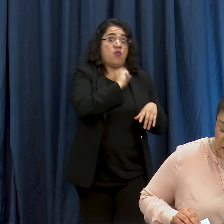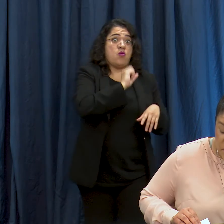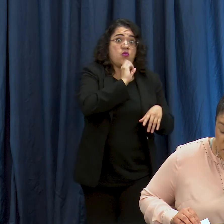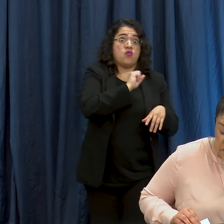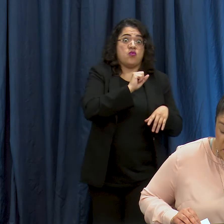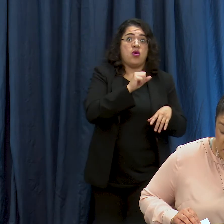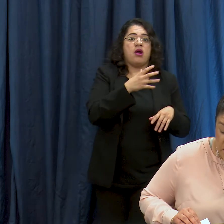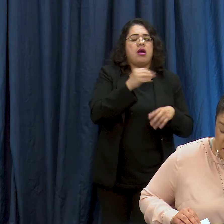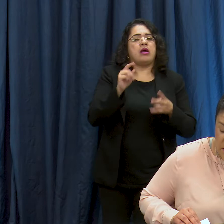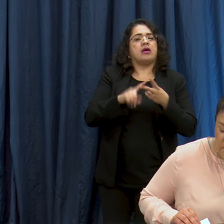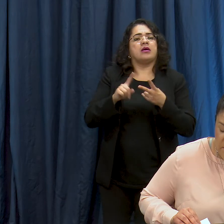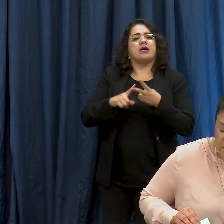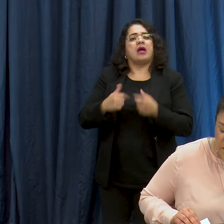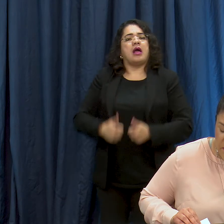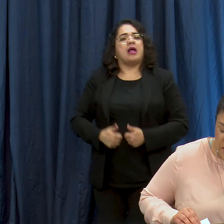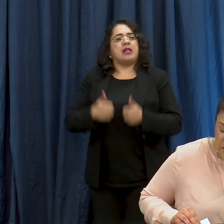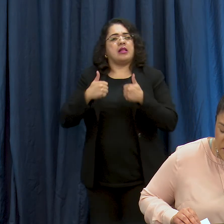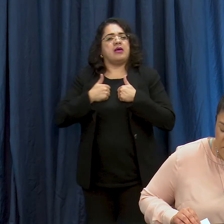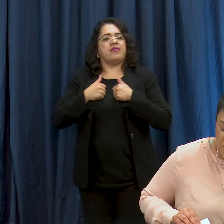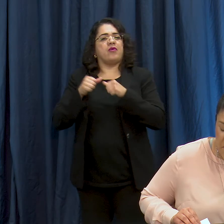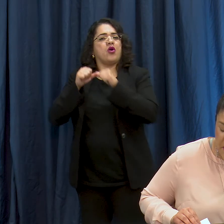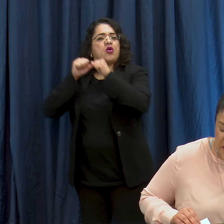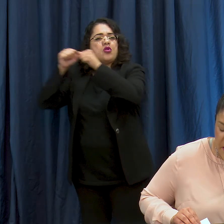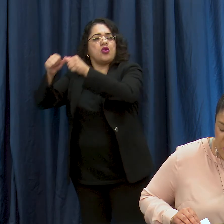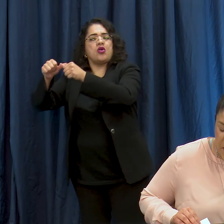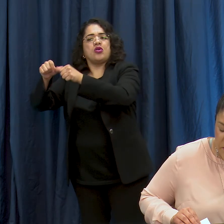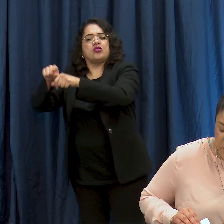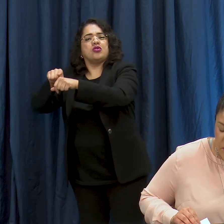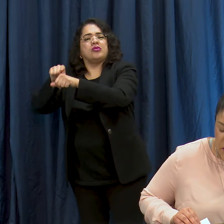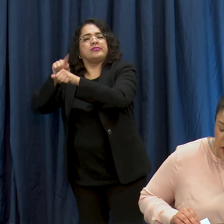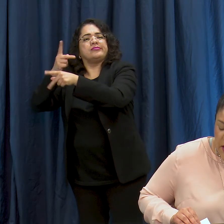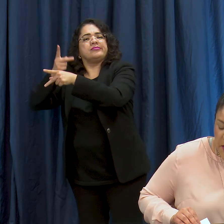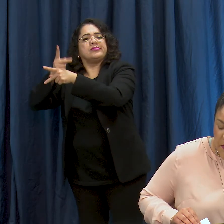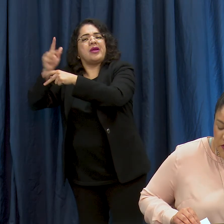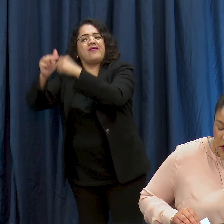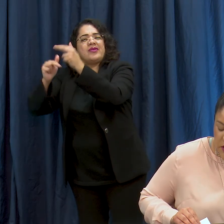es on residentes de los centros de infirmary alar go plazo y personas de